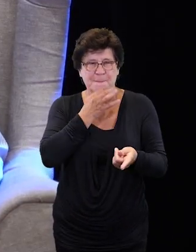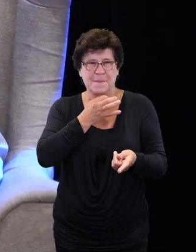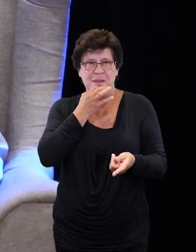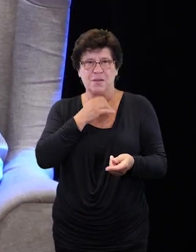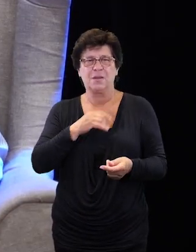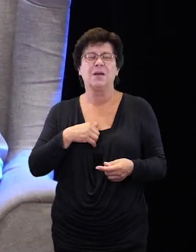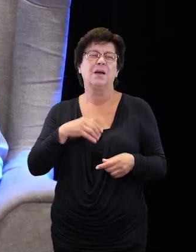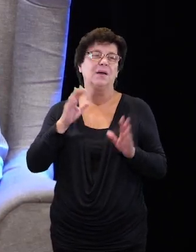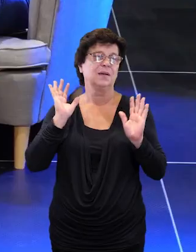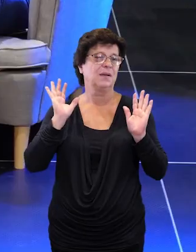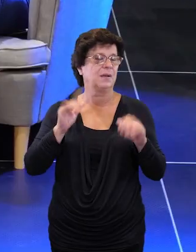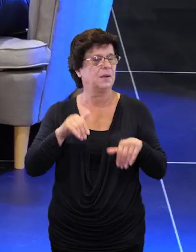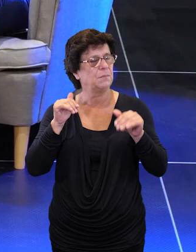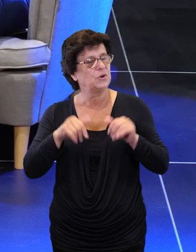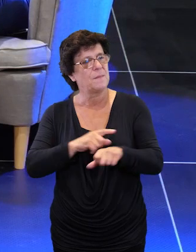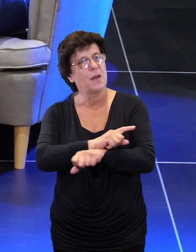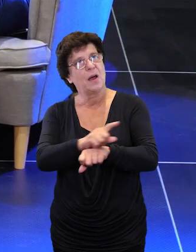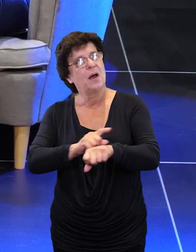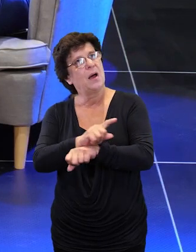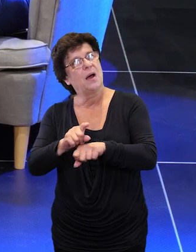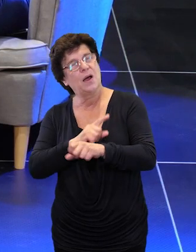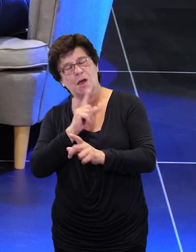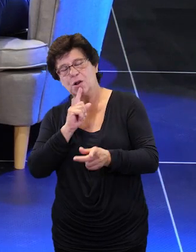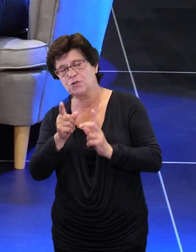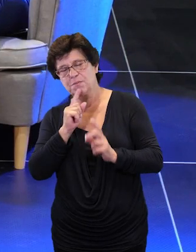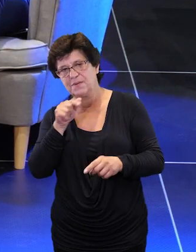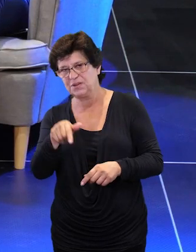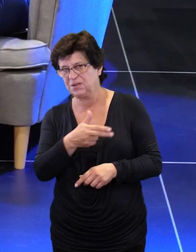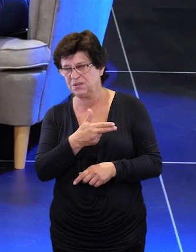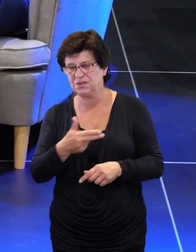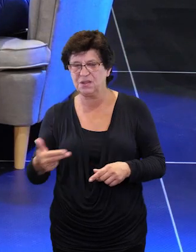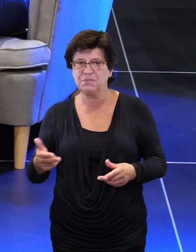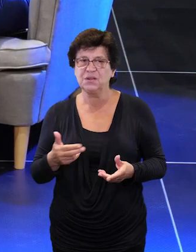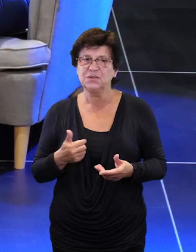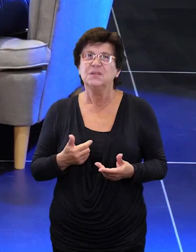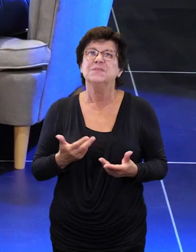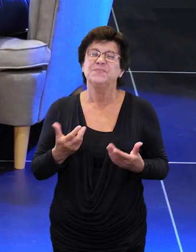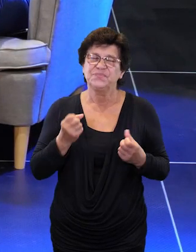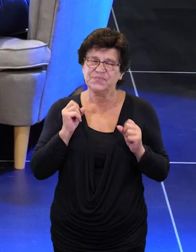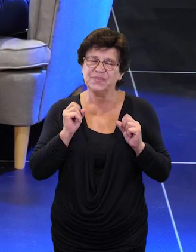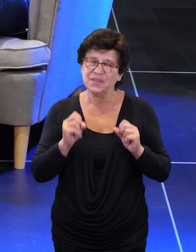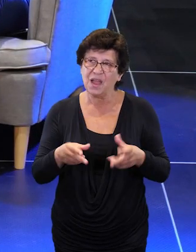Ale to akurat ważna dla nas jako potencjalnych pacjentów